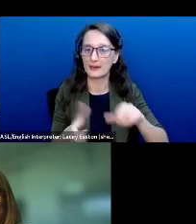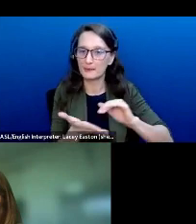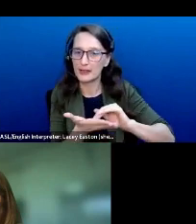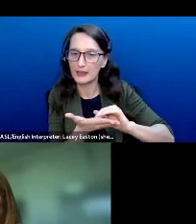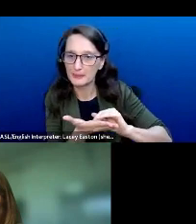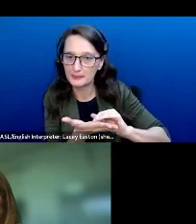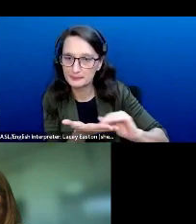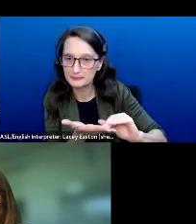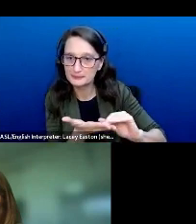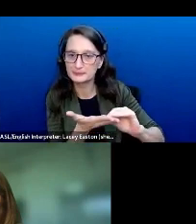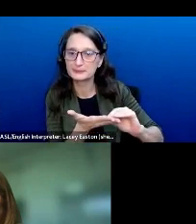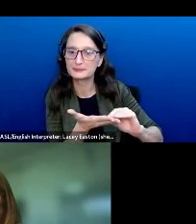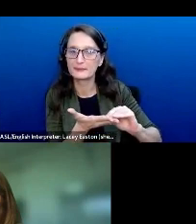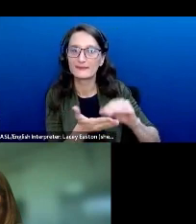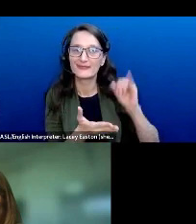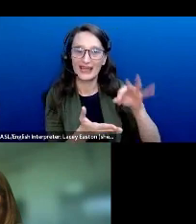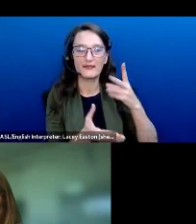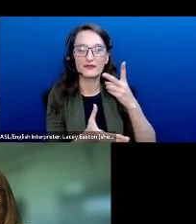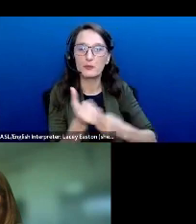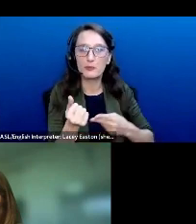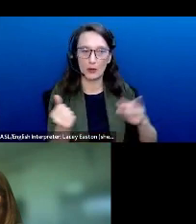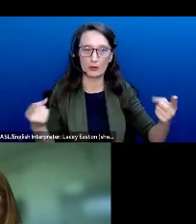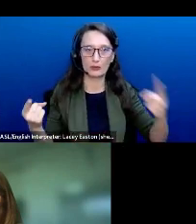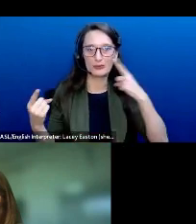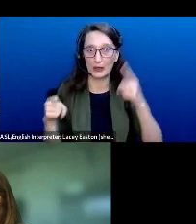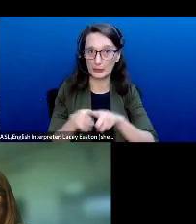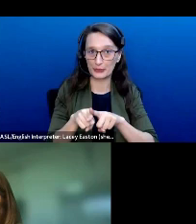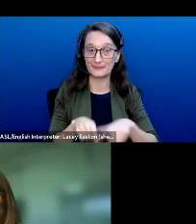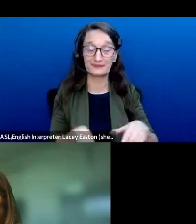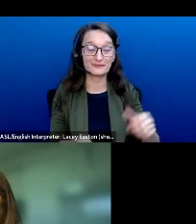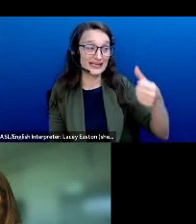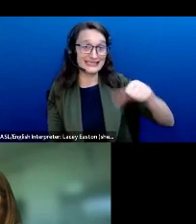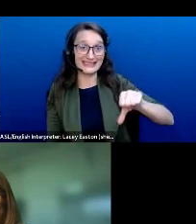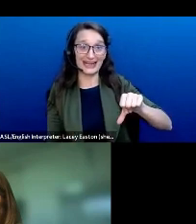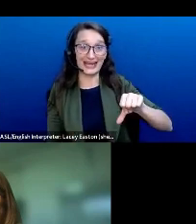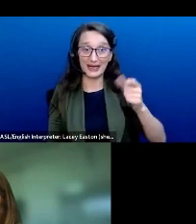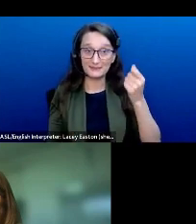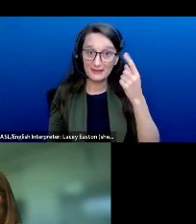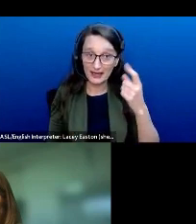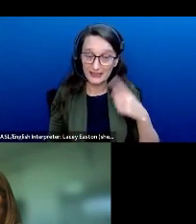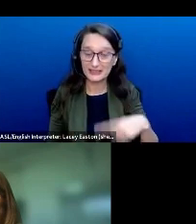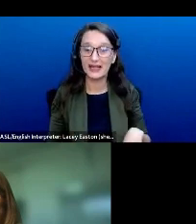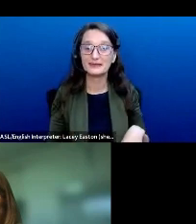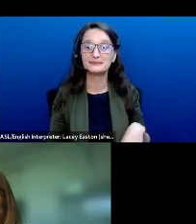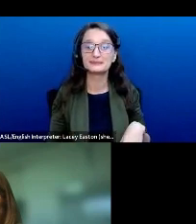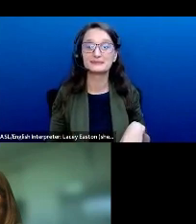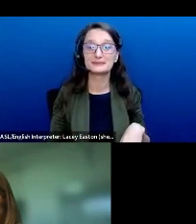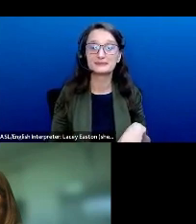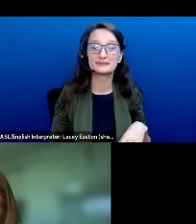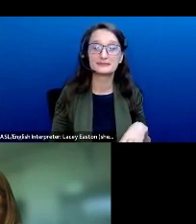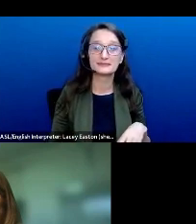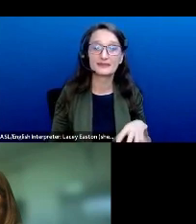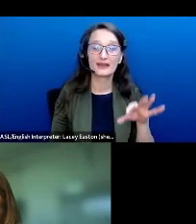denegadas. Las tarifas no otorgadas por las reuniones del IEP a menos que se celebren debido al debido proceso.